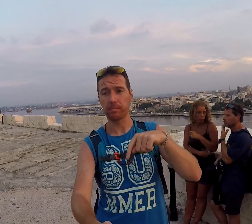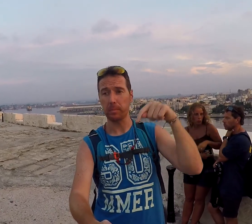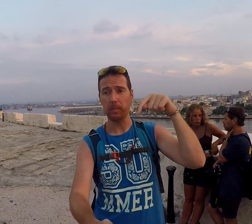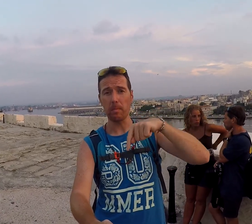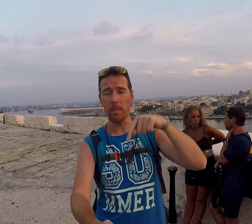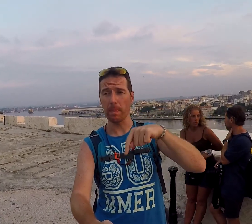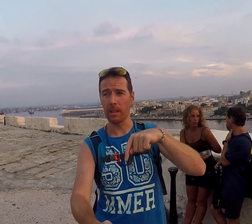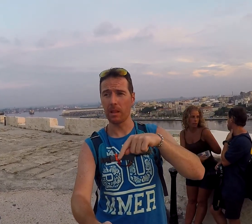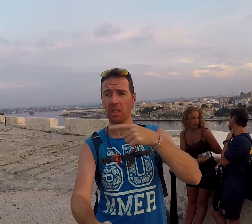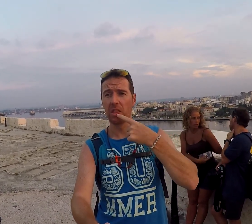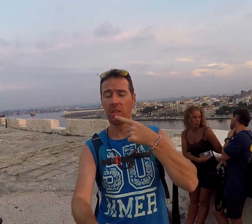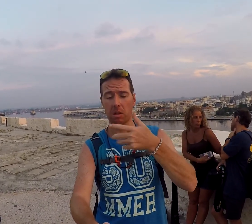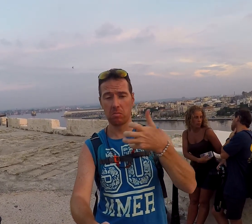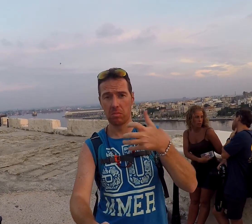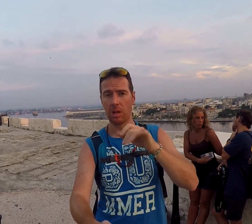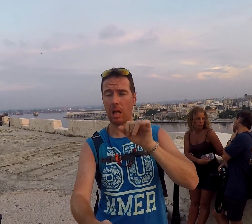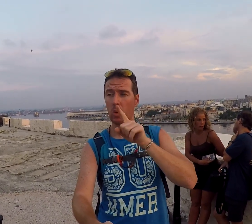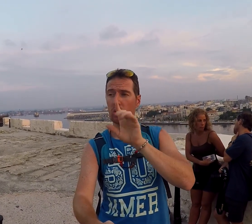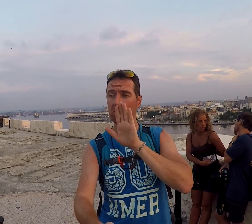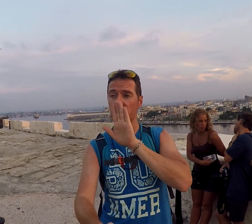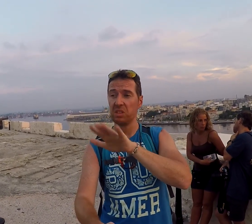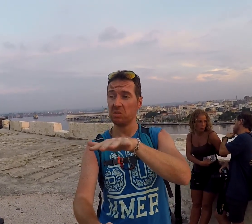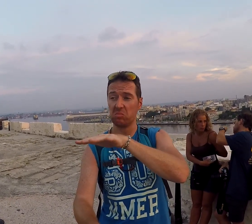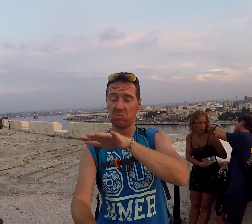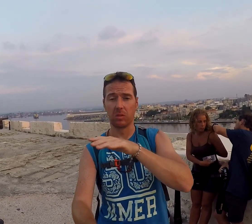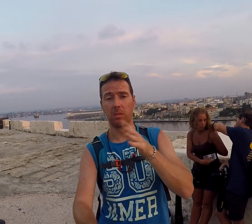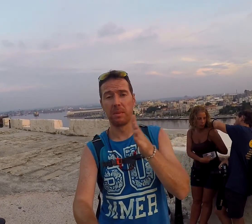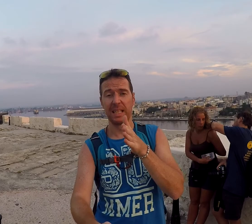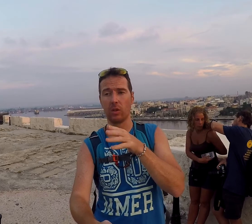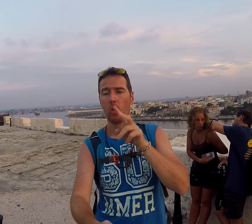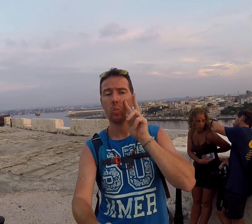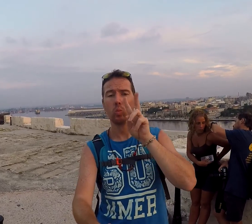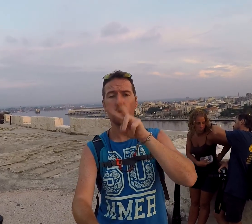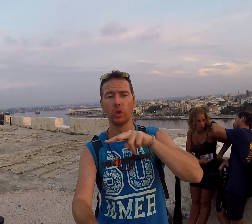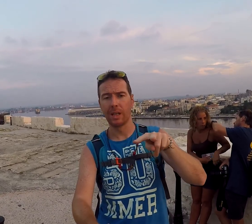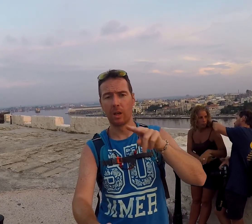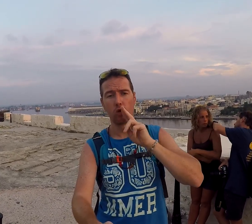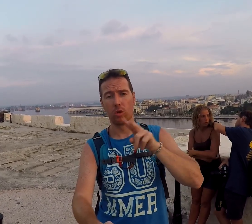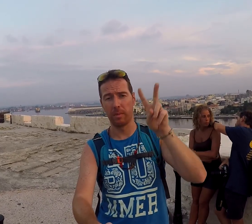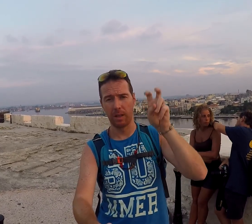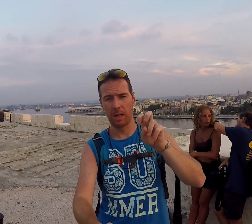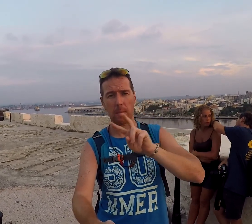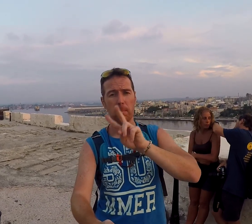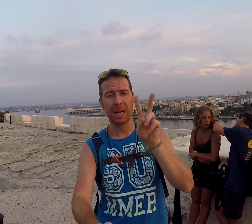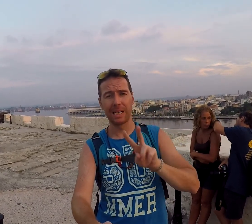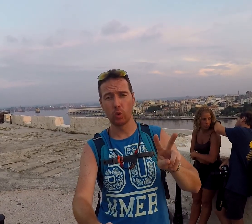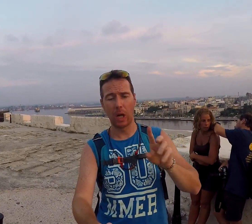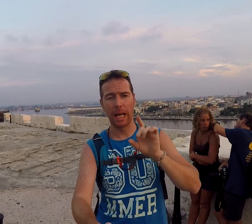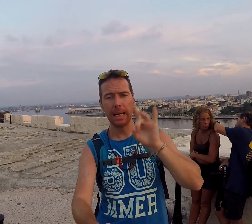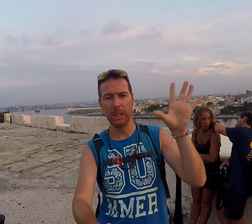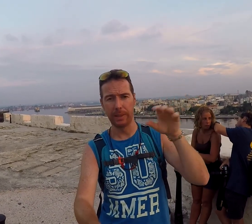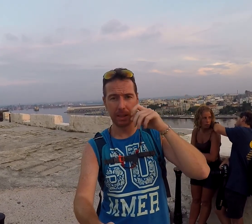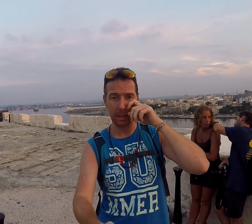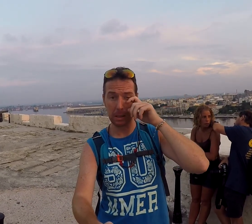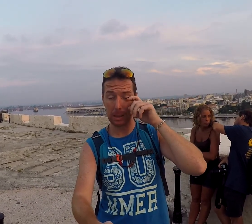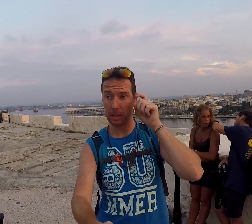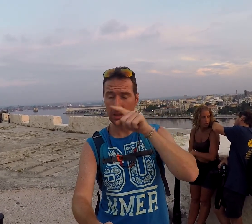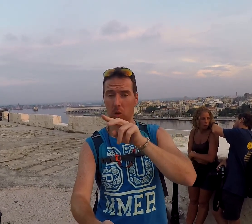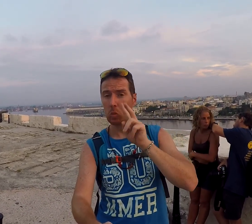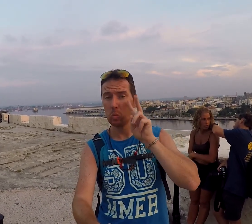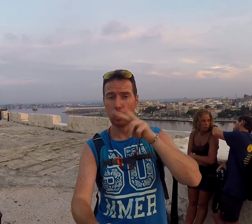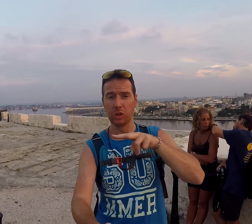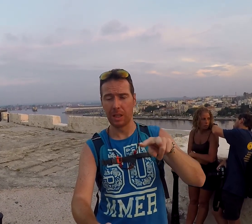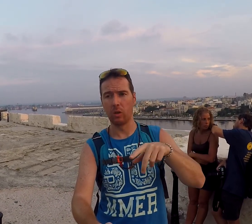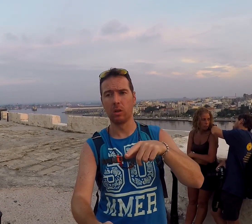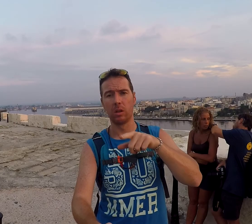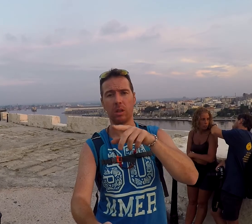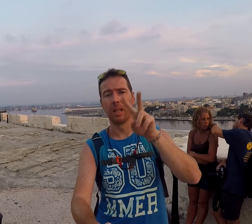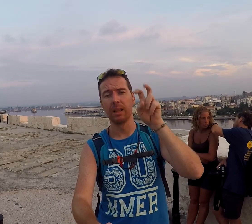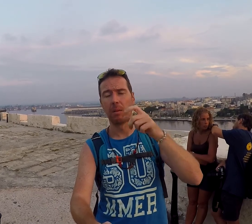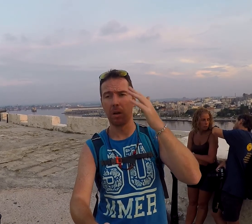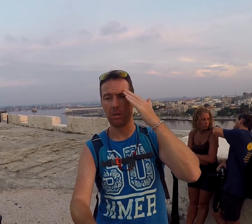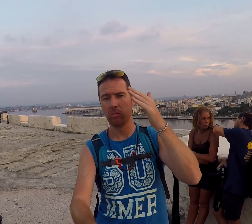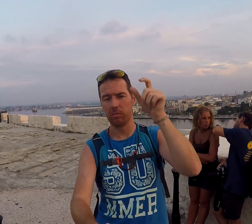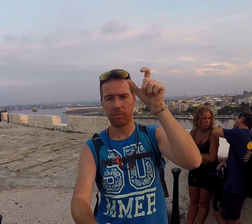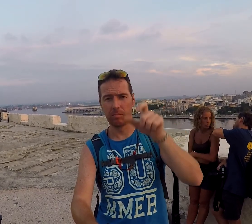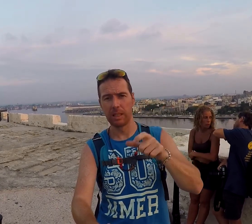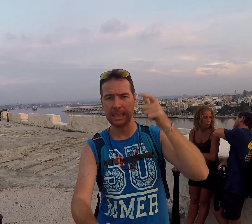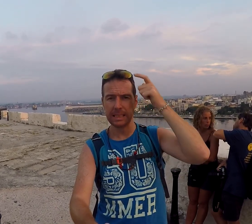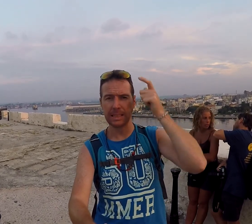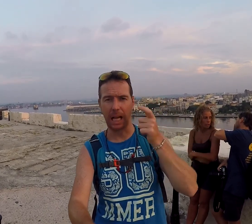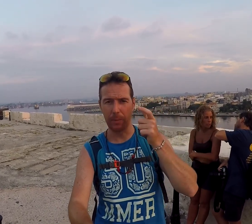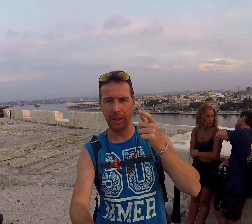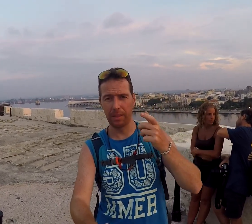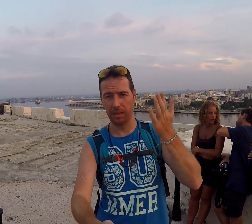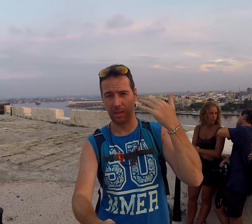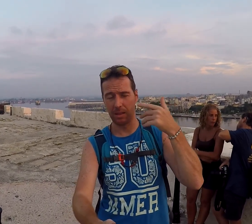Dicen que ahí está el museo que se llama Venezuela Libre que rememora a Chávez